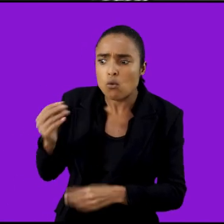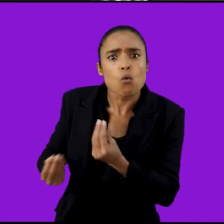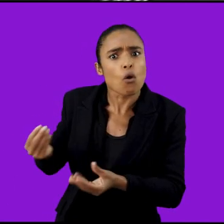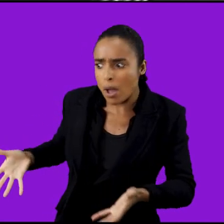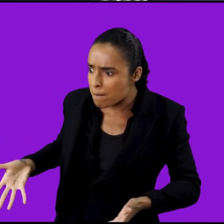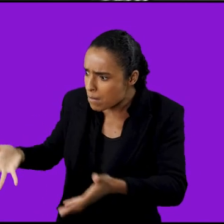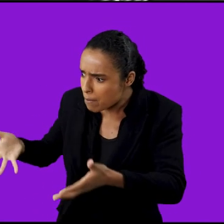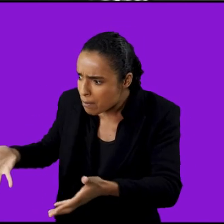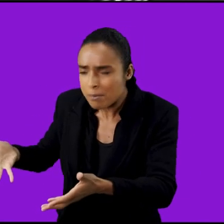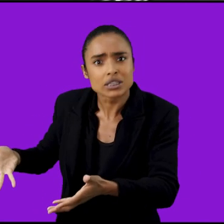Sim Como é que a gente cria um ambiente pra que